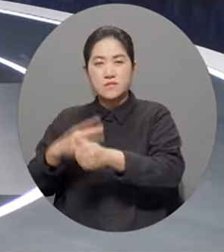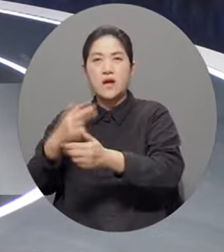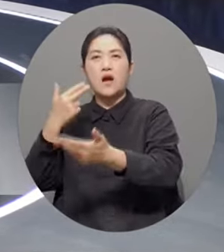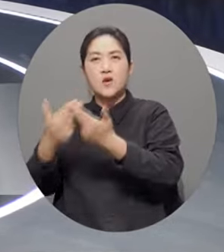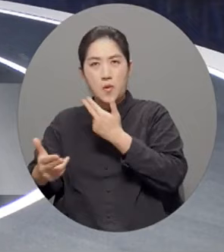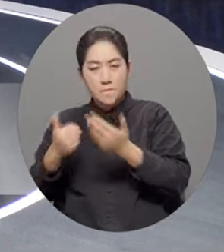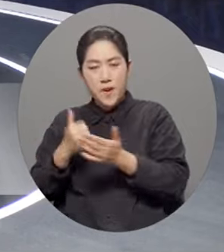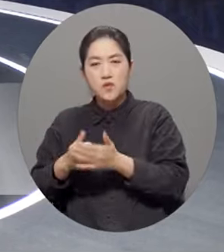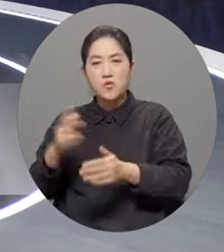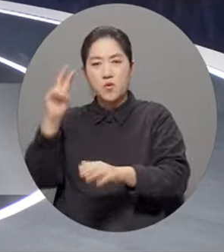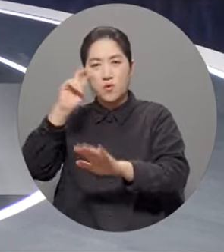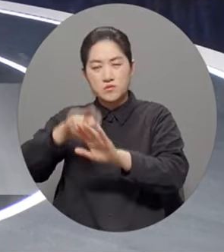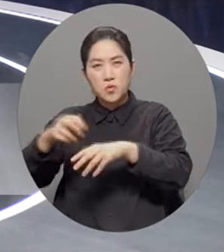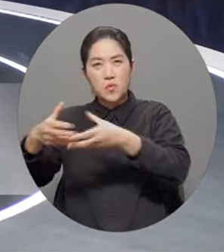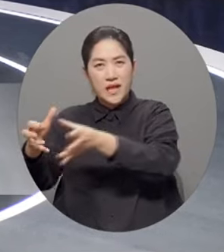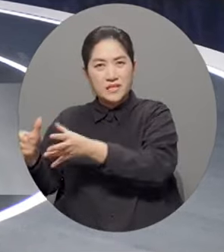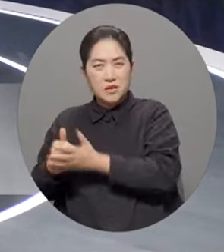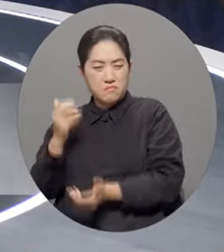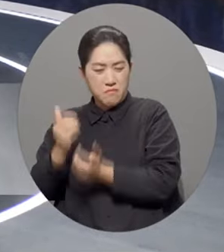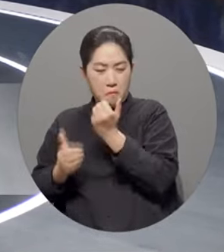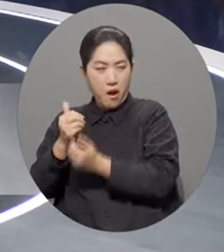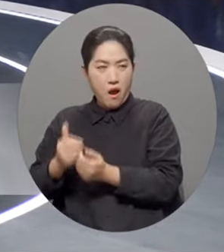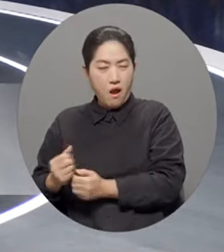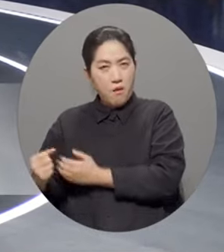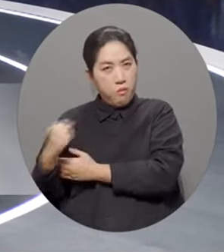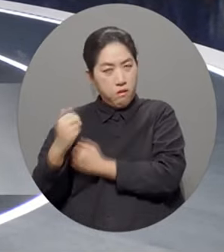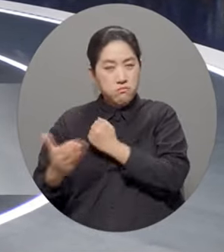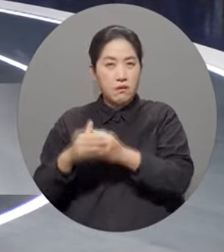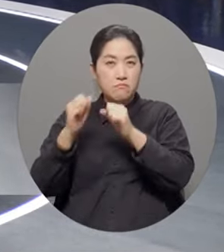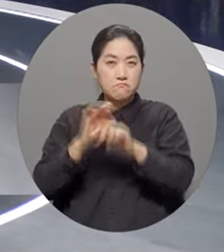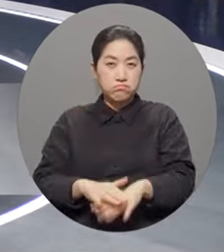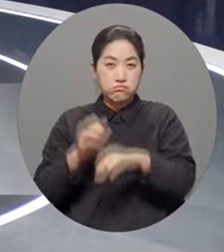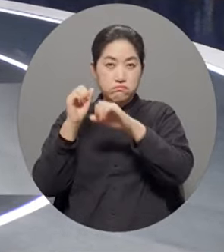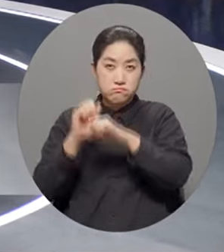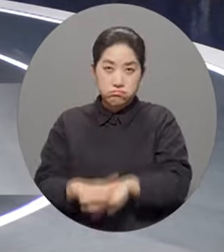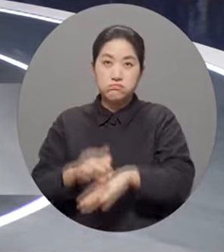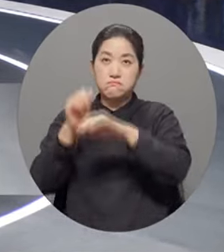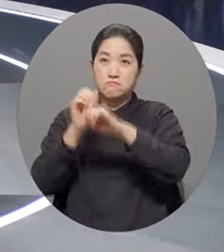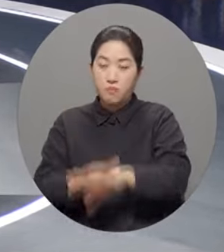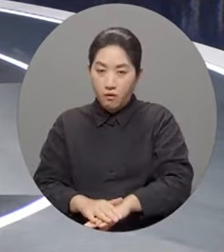한다고 했지만 의사협회나 의료 단체들의 반발이 꽤 있었기 때문에 계속해서 무산이